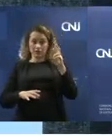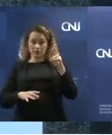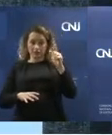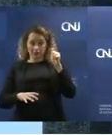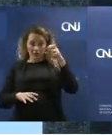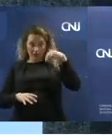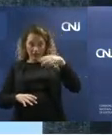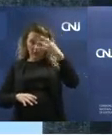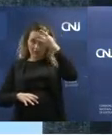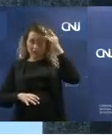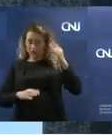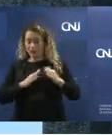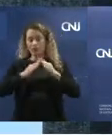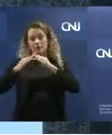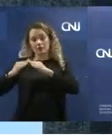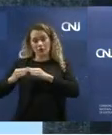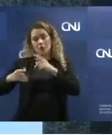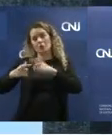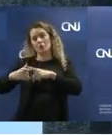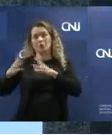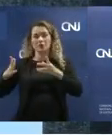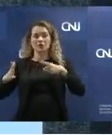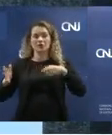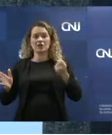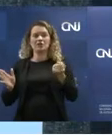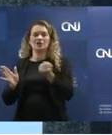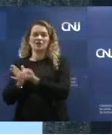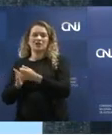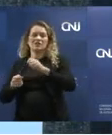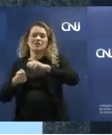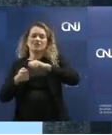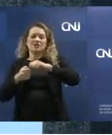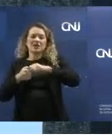porque os regimes civis se tornaram o ofício de cidadania